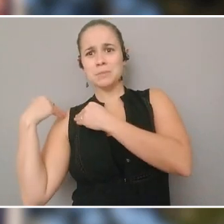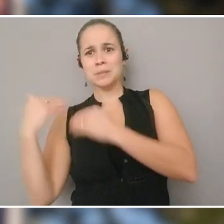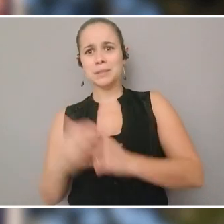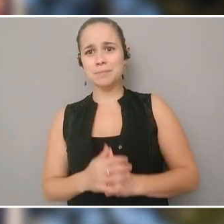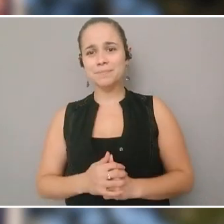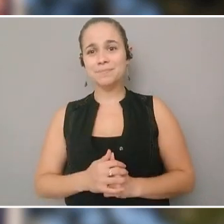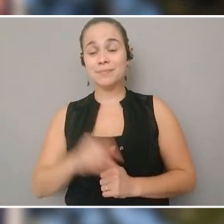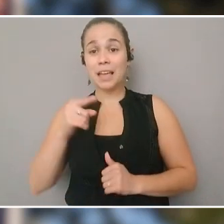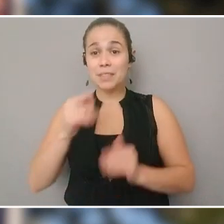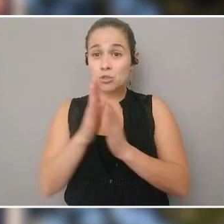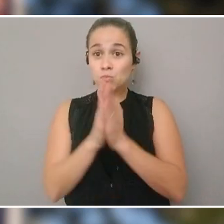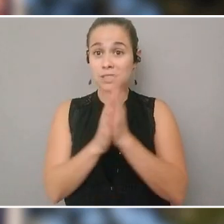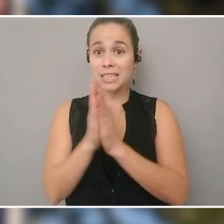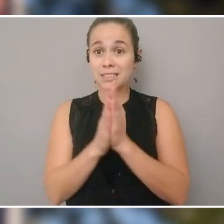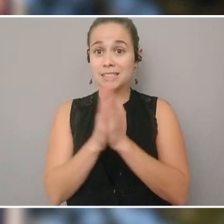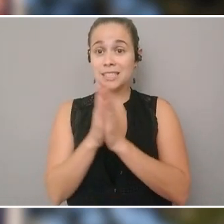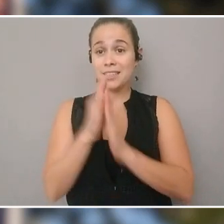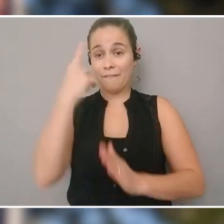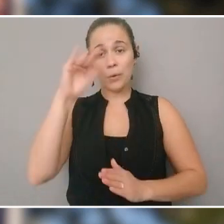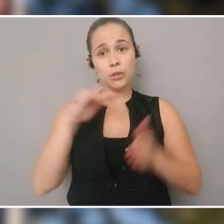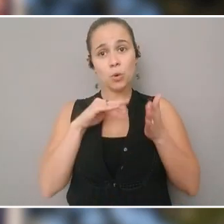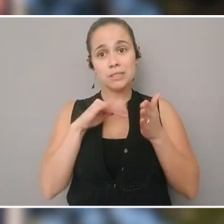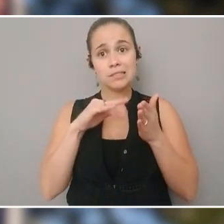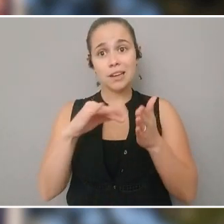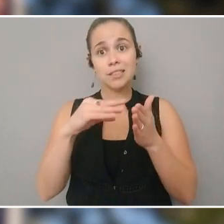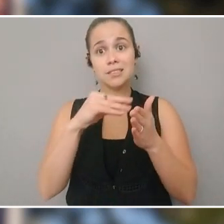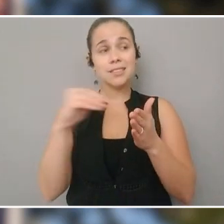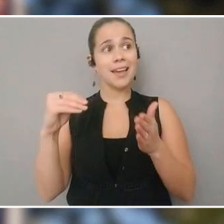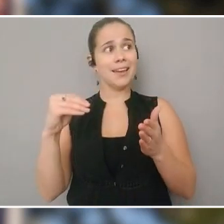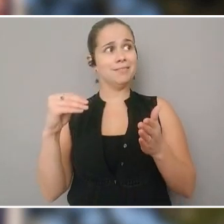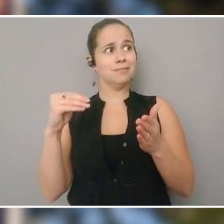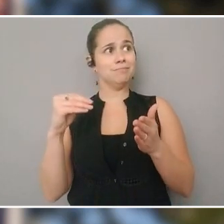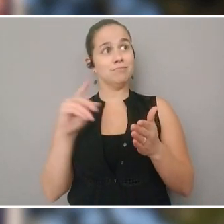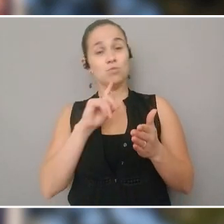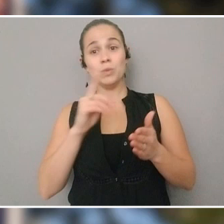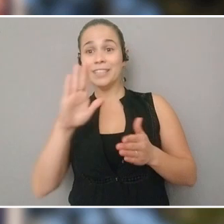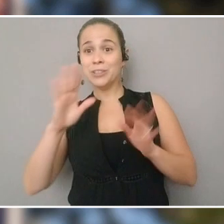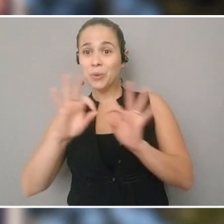resistencia a sus estudios y